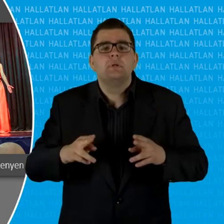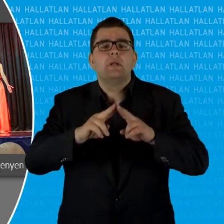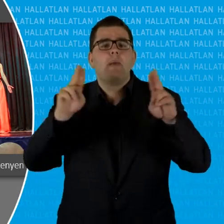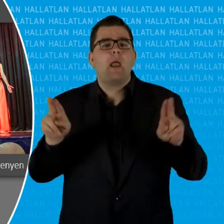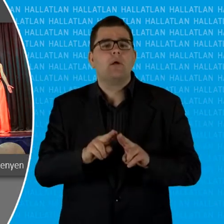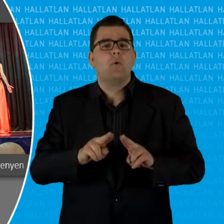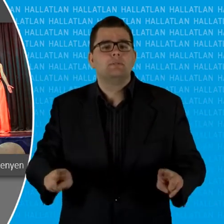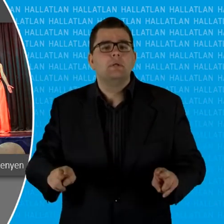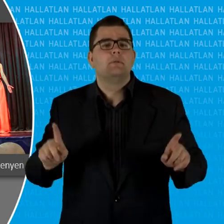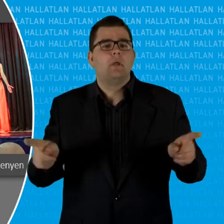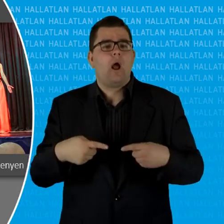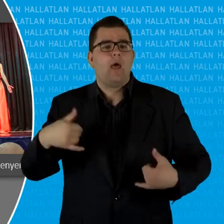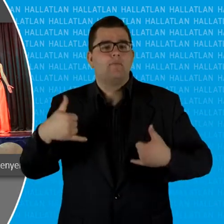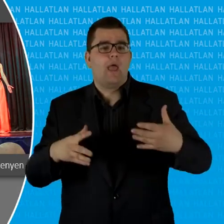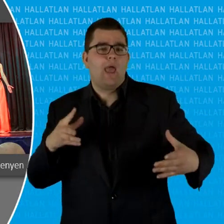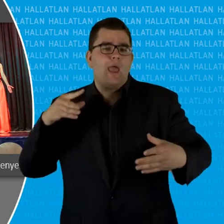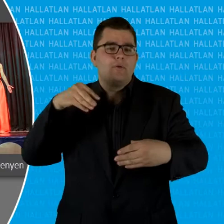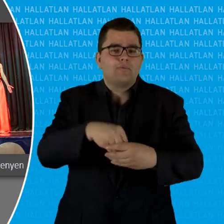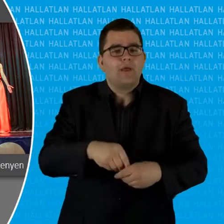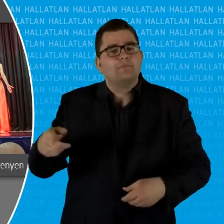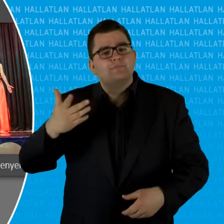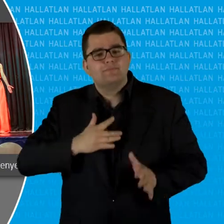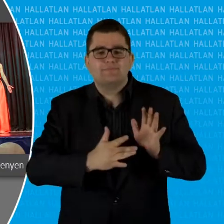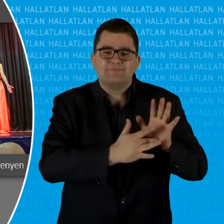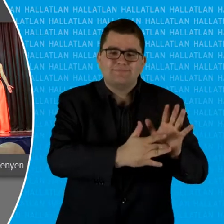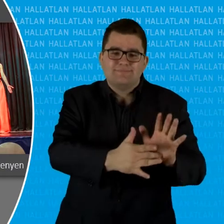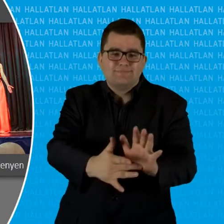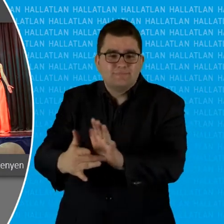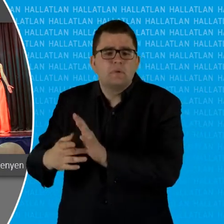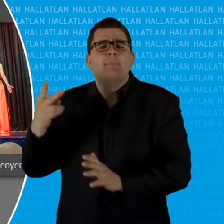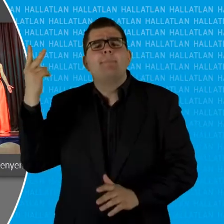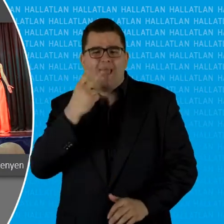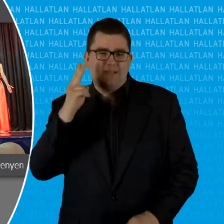egy nemzetközi dalversenyen mutassák be, mit tudnak.